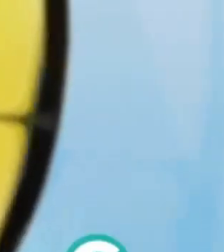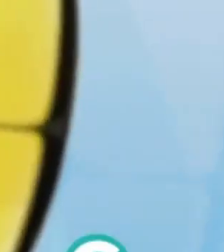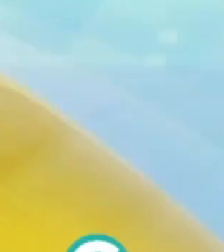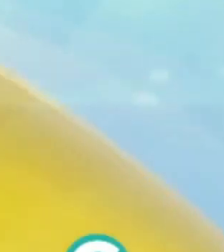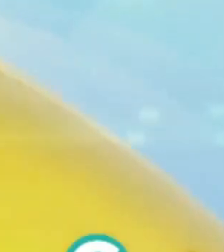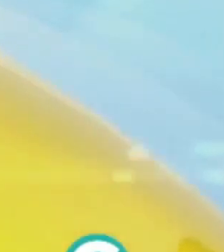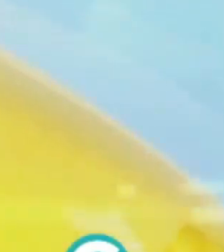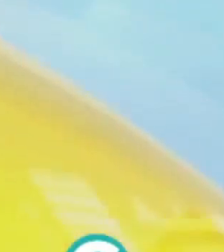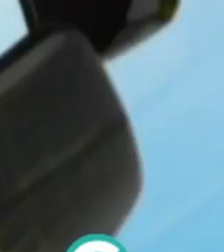[Música]